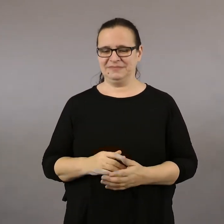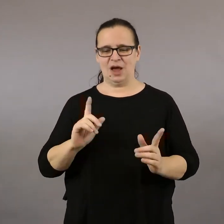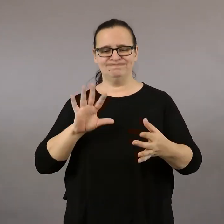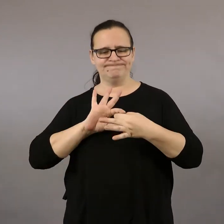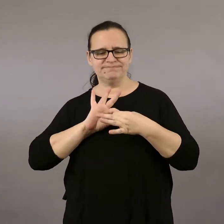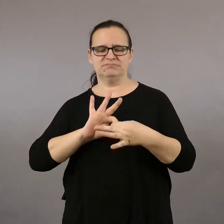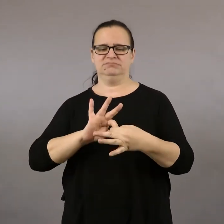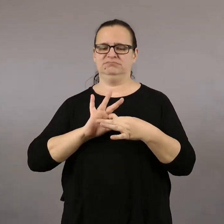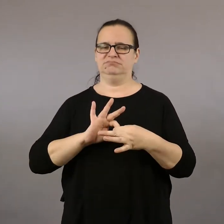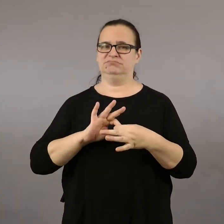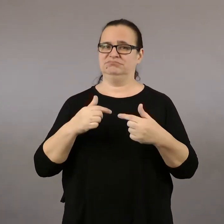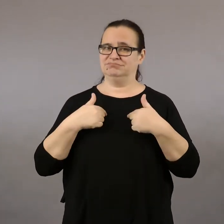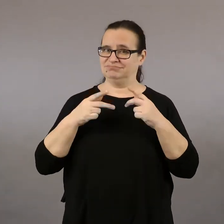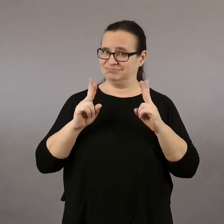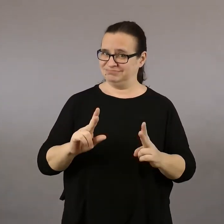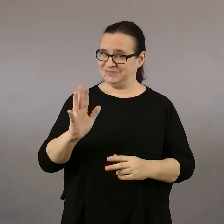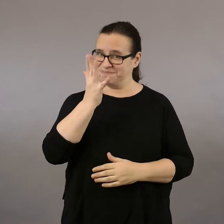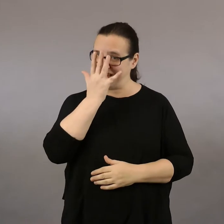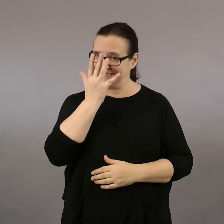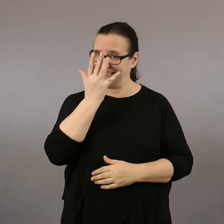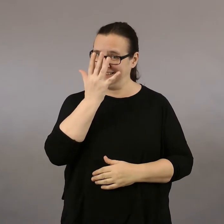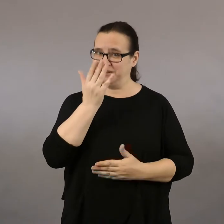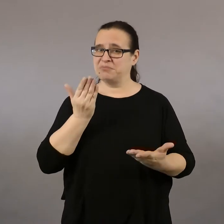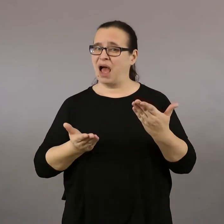Aber so eine Maske